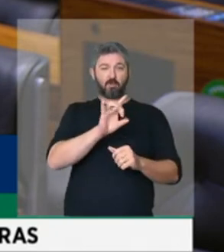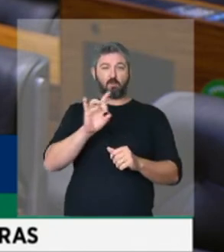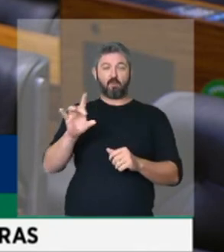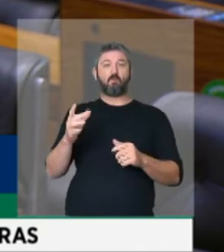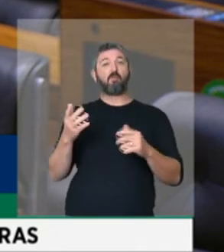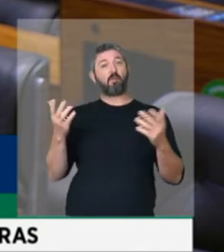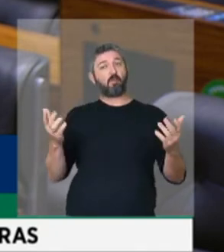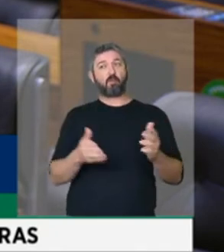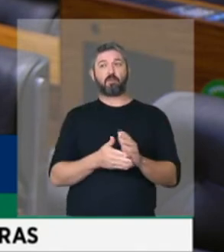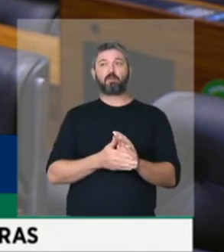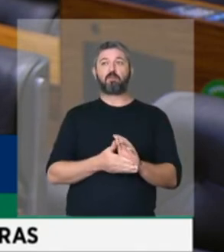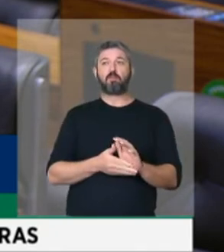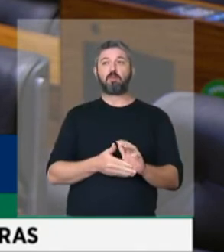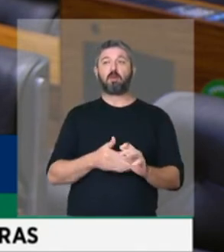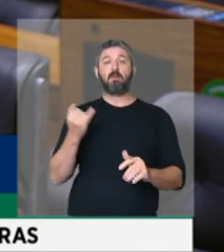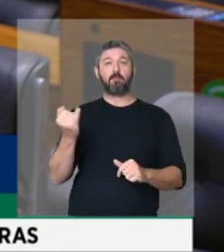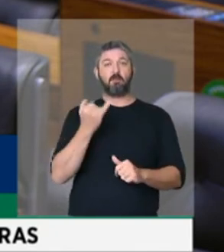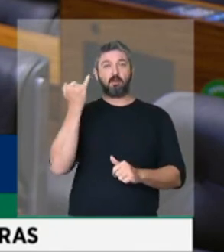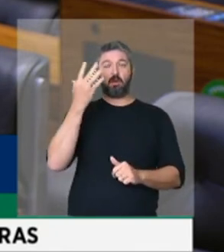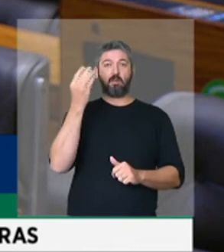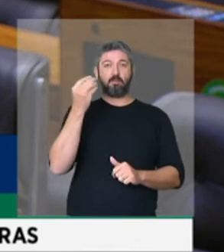VÁRIOS PONTOS, QUE HAVIAM SIDO SOLICITADOS, COMO FOI